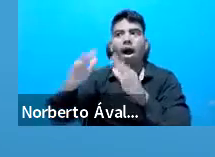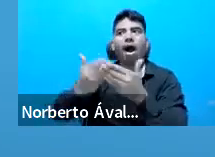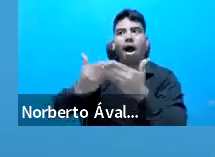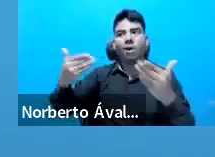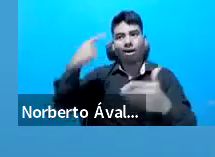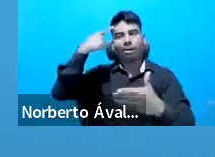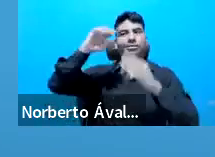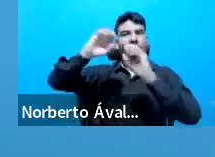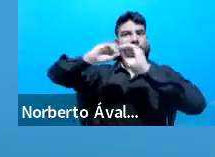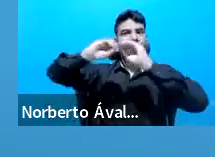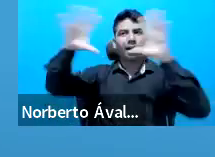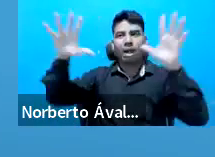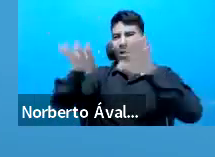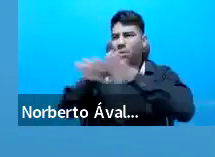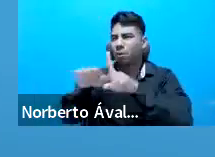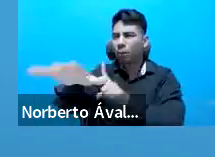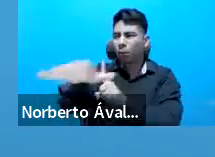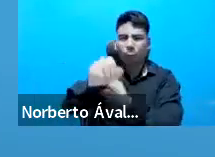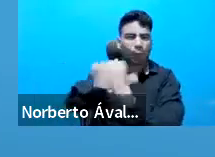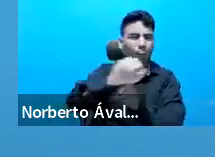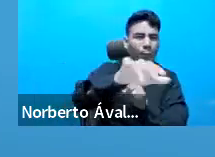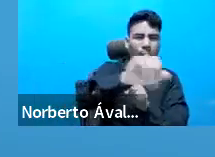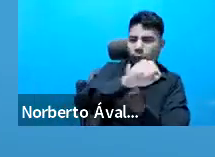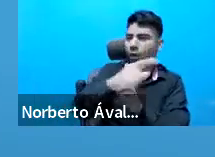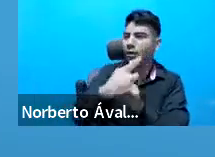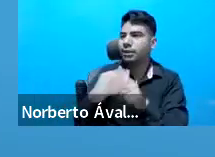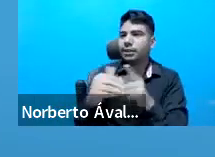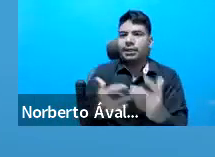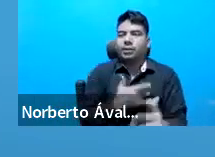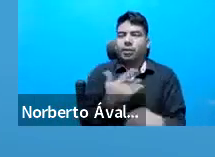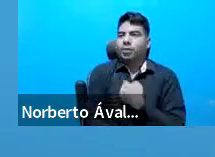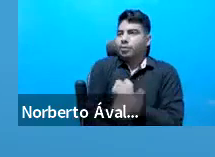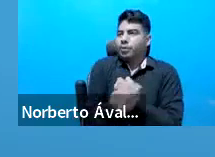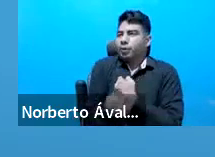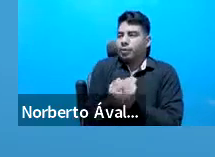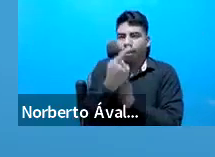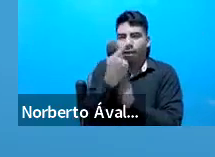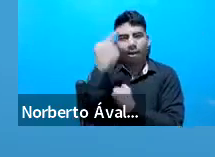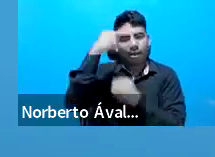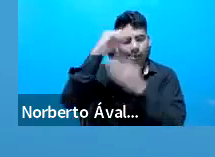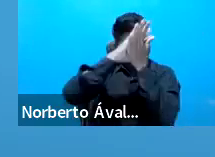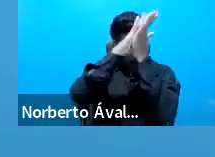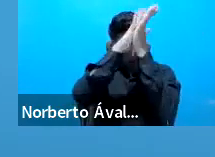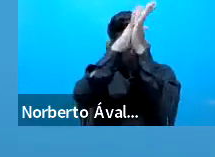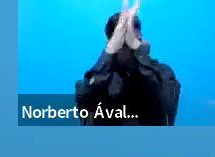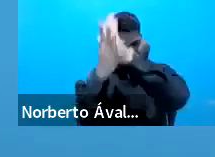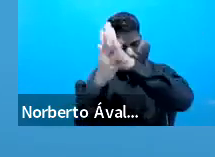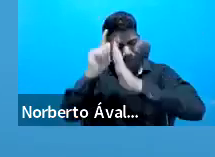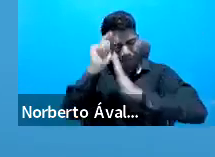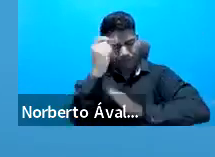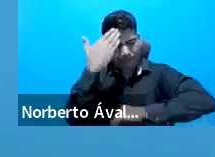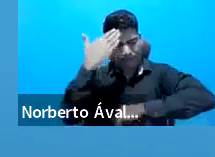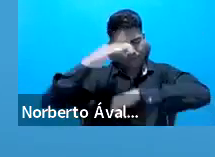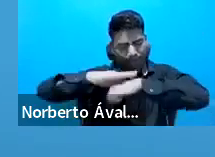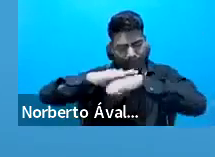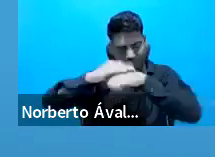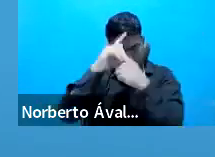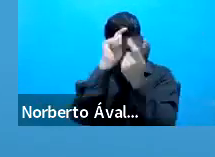Emoción y de lo que percibimos Yo parece pensar pensar así: llegamos a